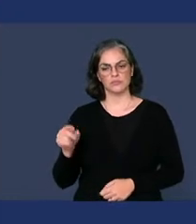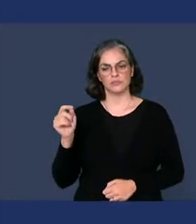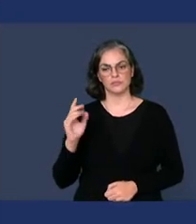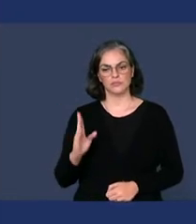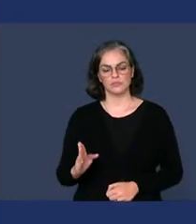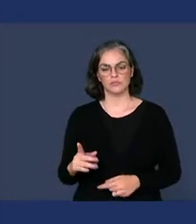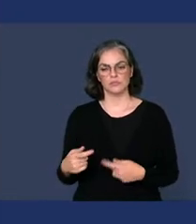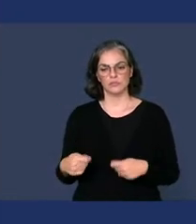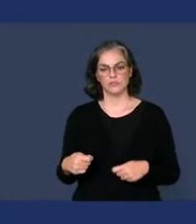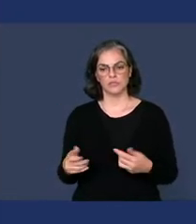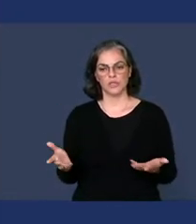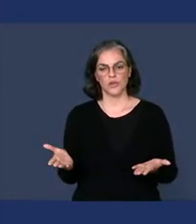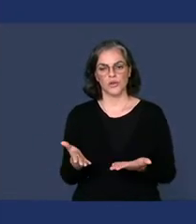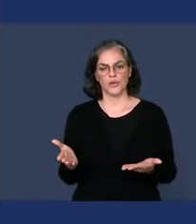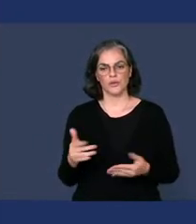CULTURA NO BRASIL. POR ISSO